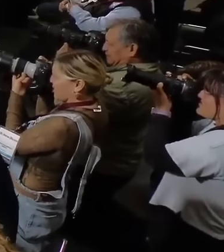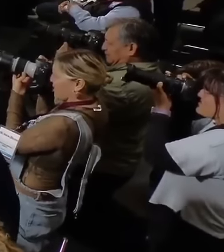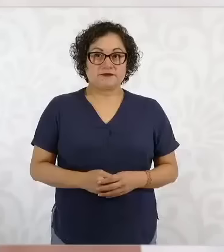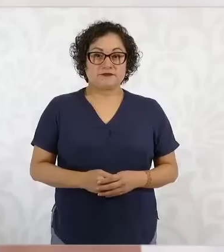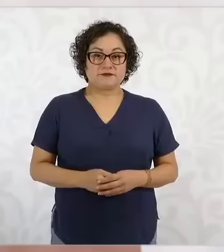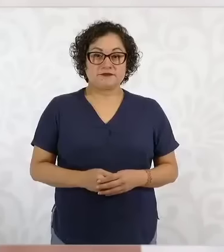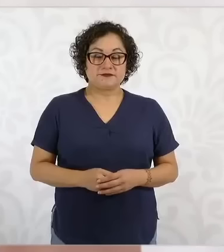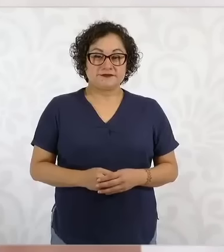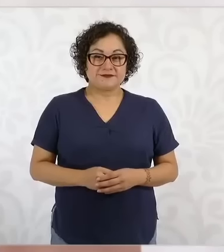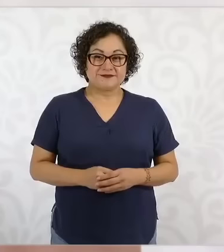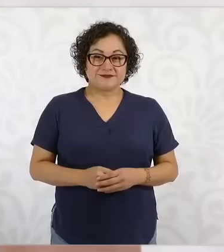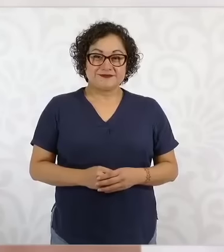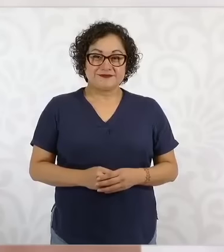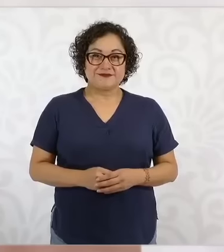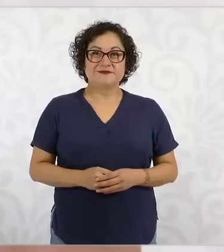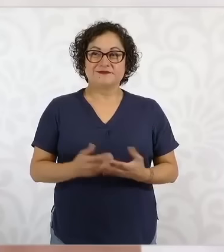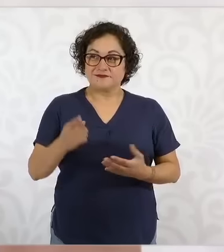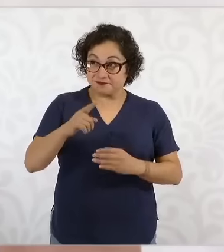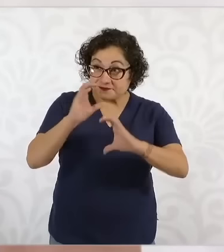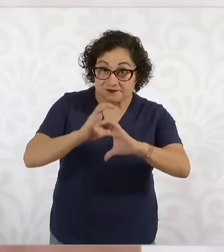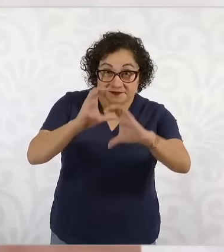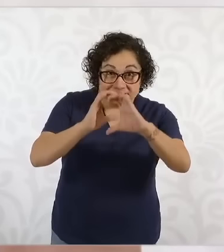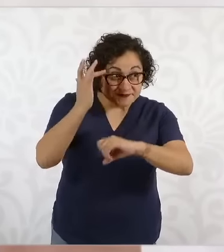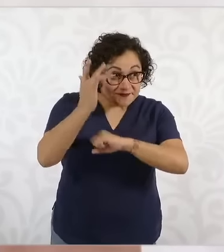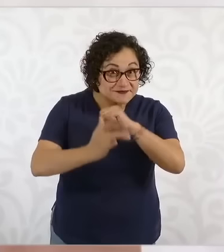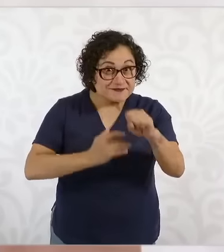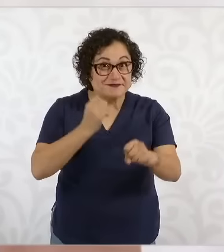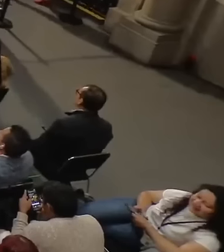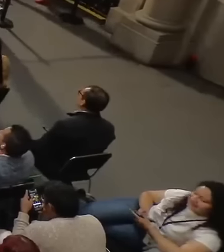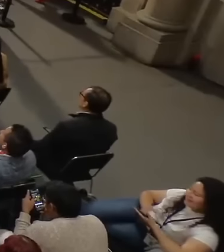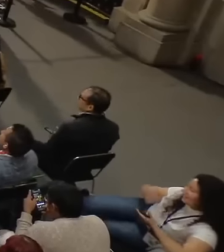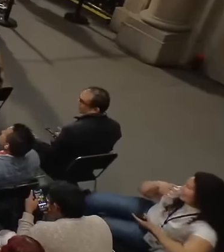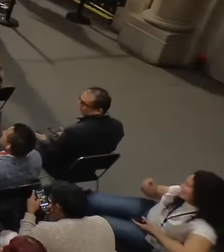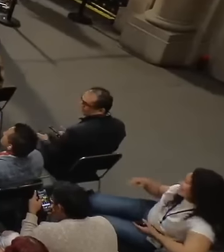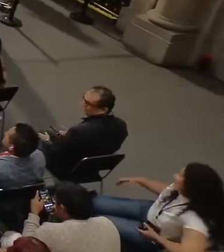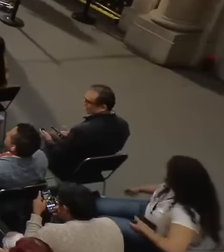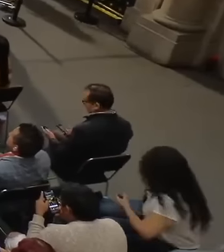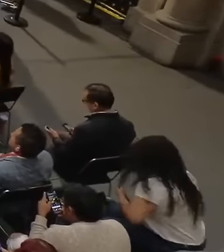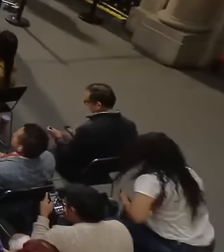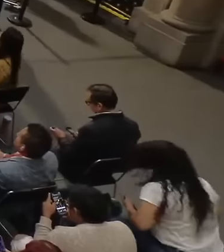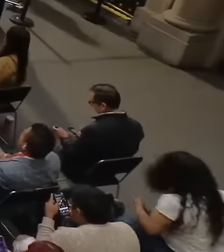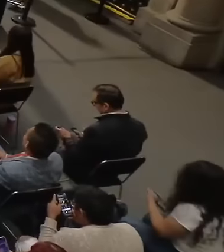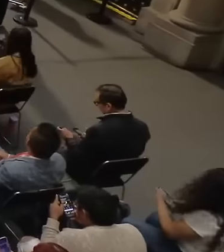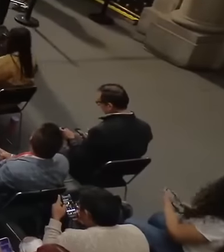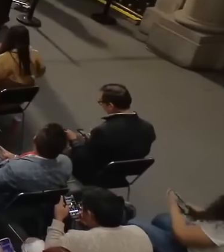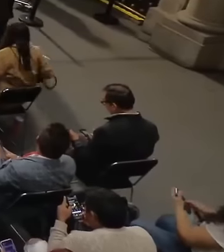Por las mañanitas va a haber pastel. En una atmósfera [música] llena de calidez y cercanía,